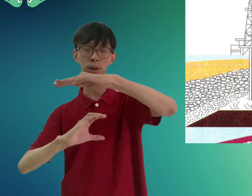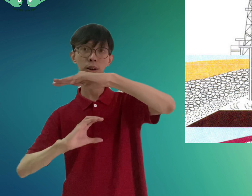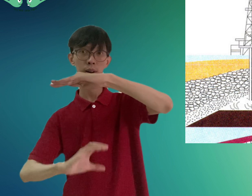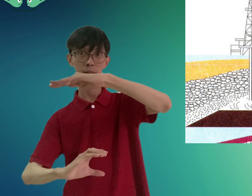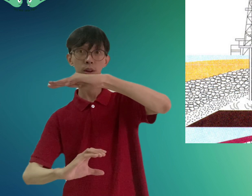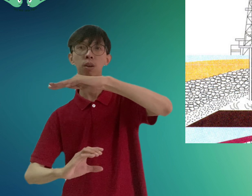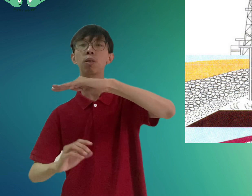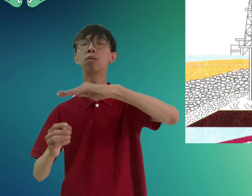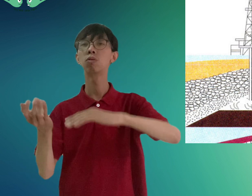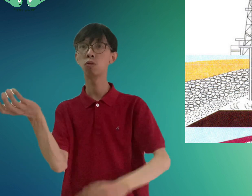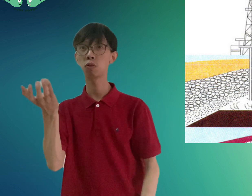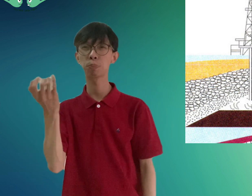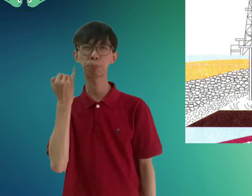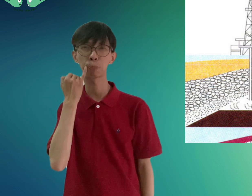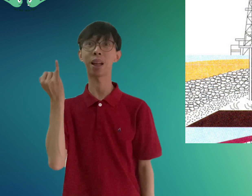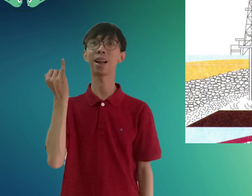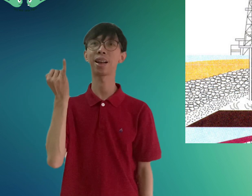lớp nước mặn.